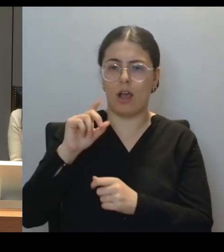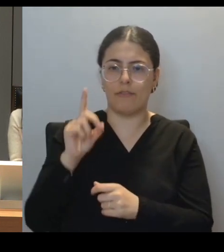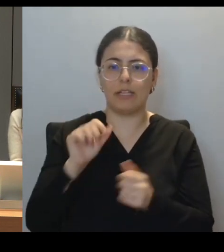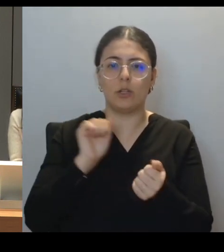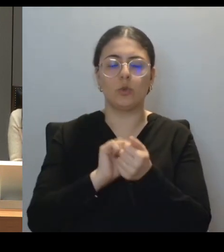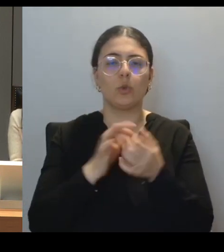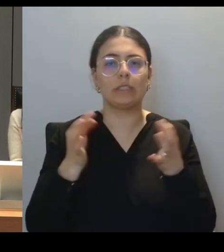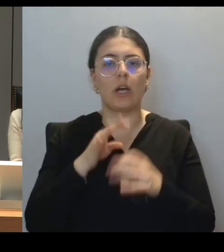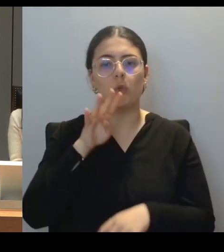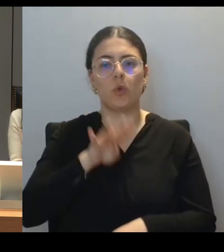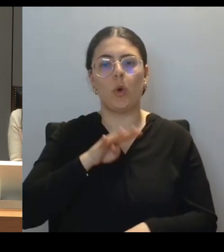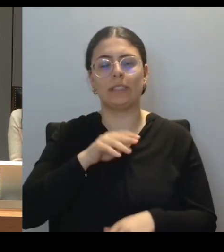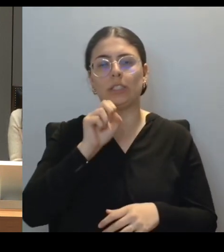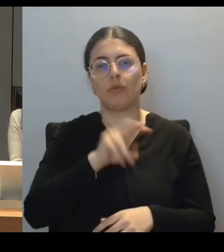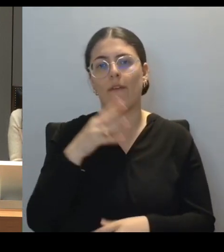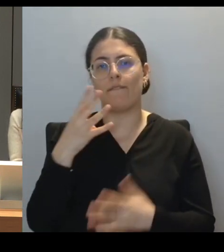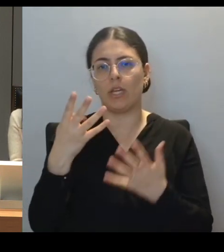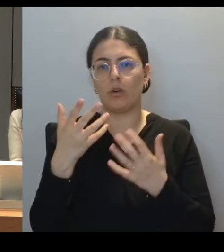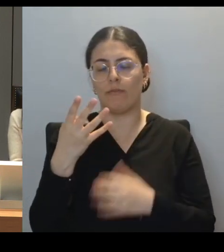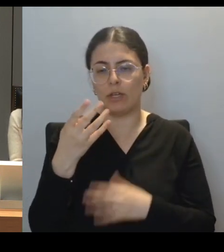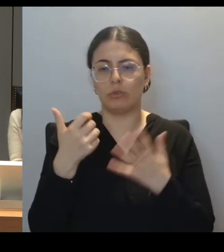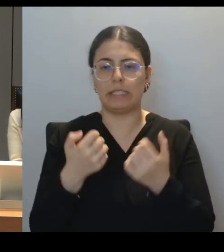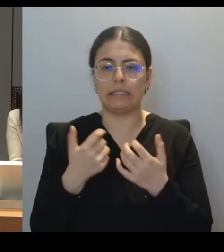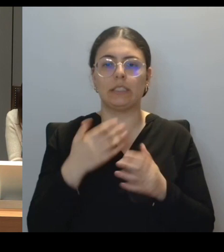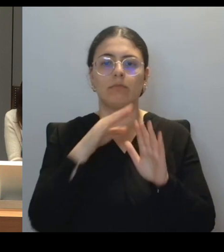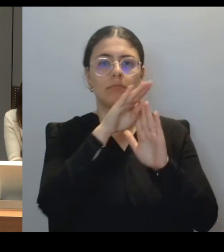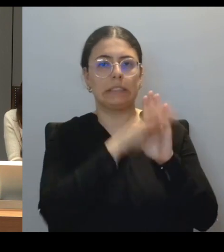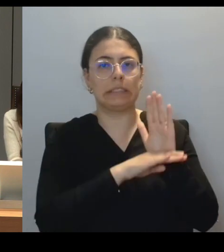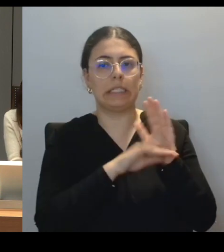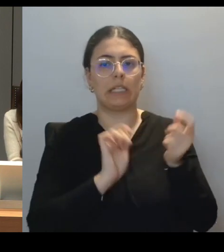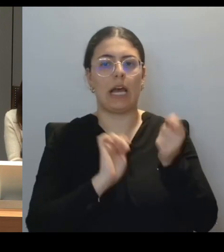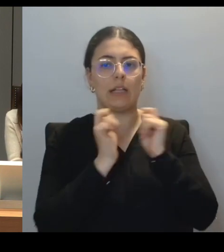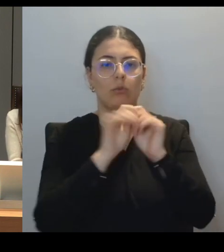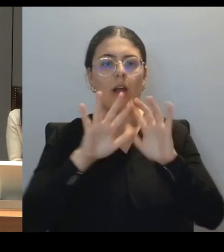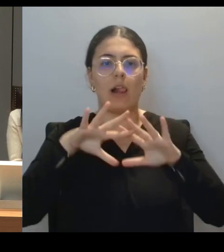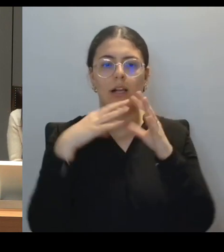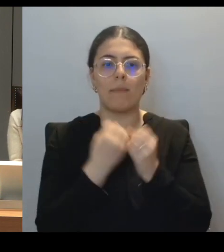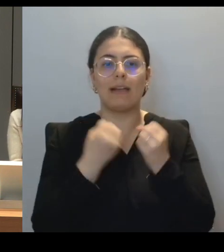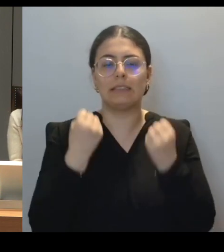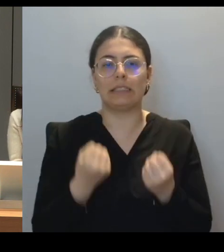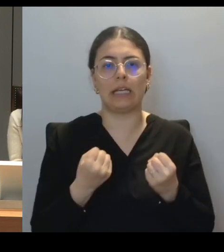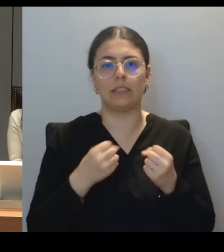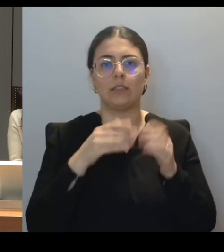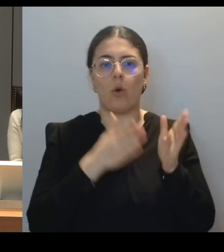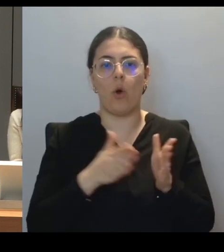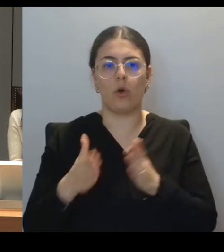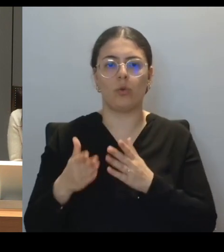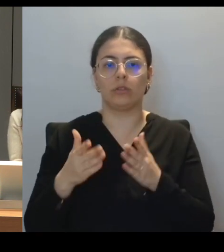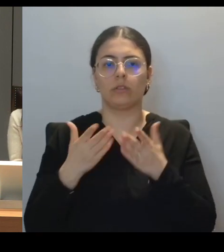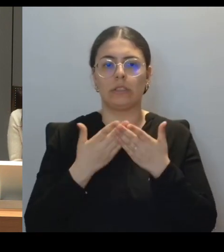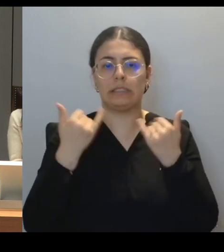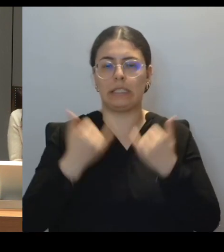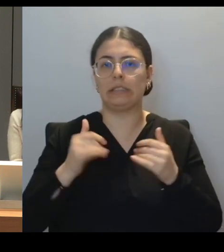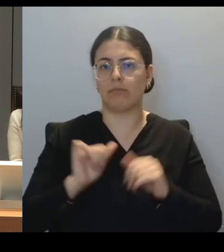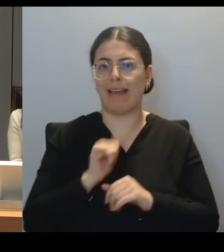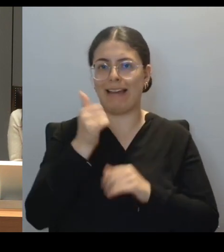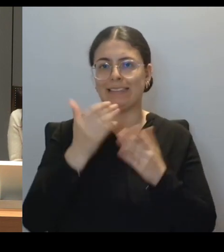und Ordnungsgesetzes. Ich eröffne die erste Lesung des Gesetzes Antrags in der Beratung beginnt die AfD Fraktion und hier der Abgeordnete Woldeit. Bitte schön.